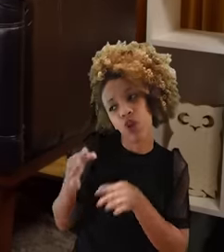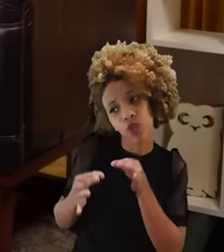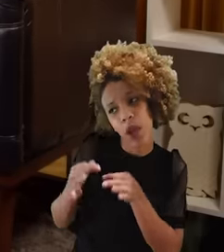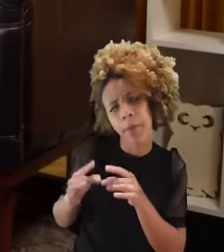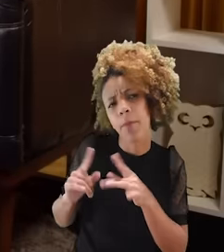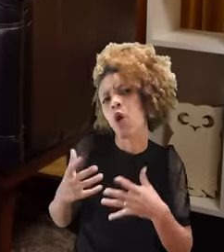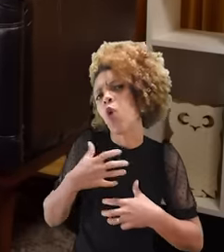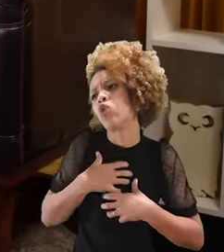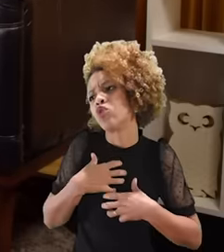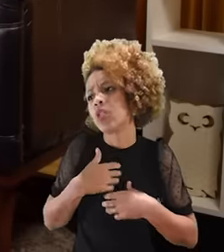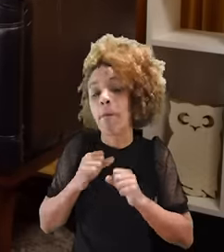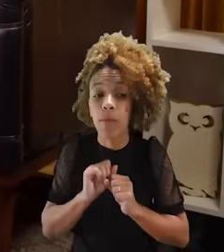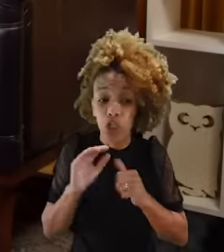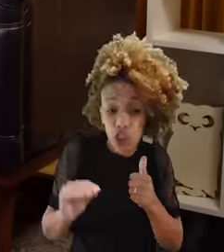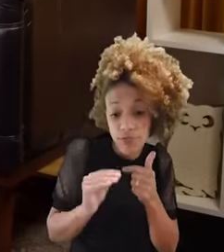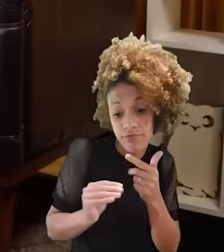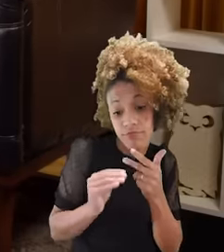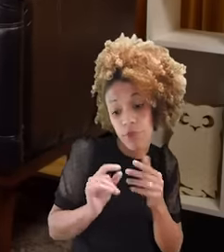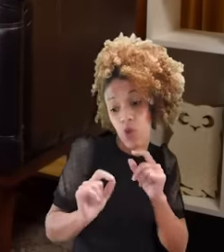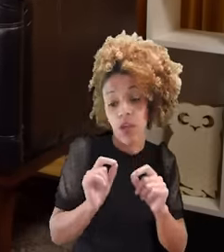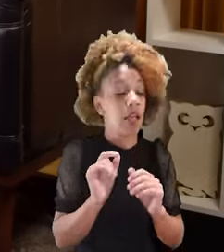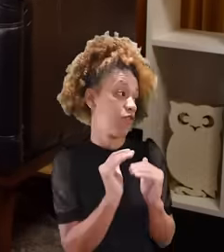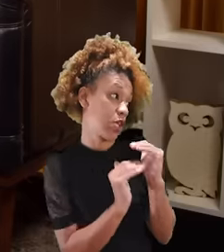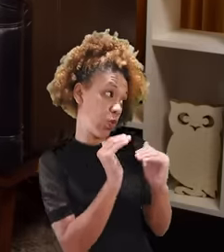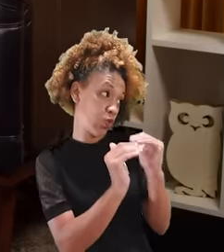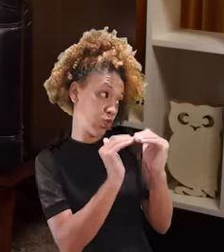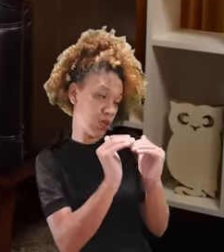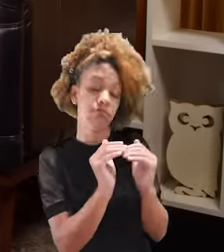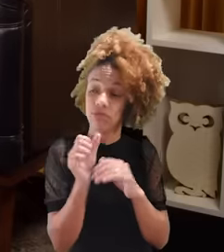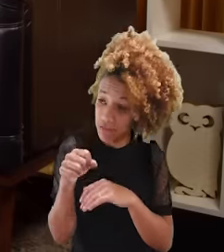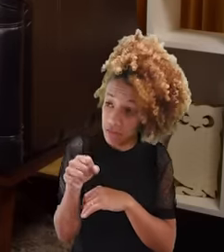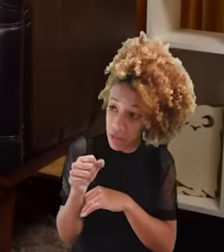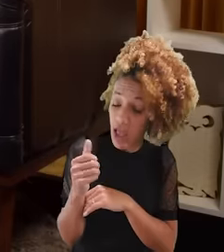que maneira você pode acrescentar a situação você construir algo né É tem é para ser construtivo Mas